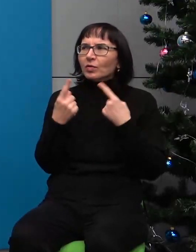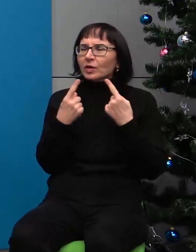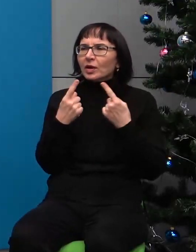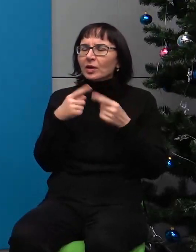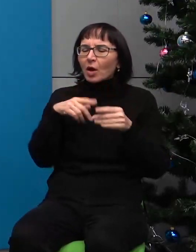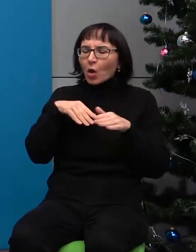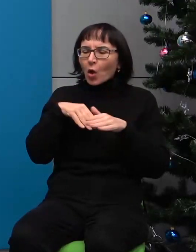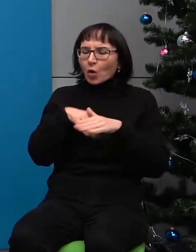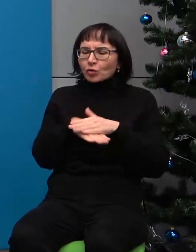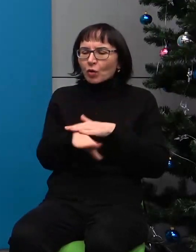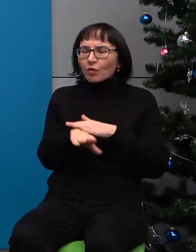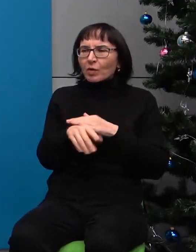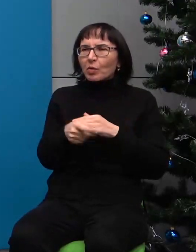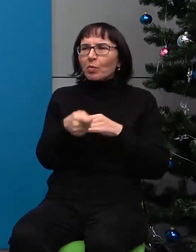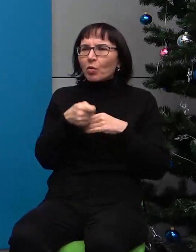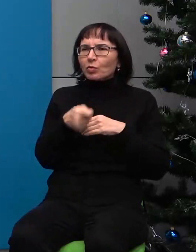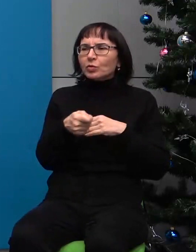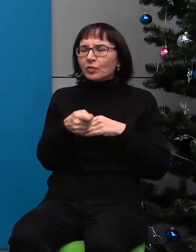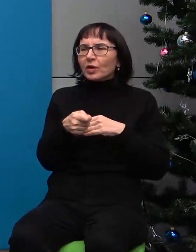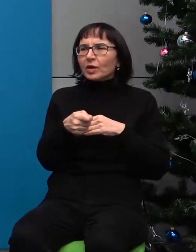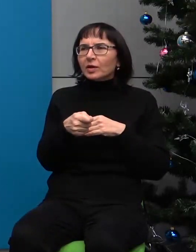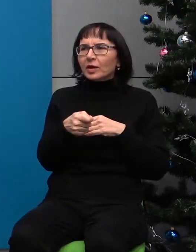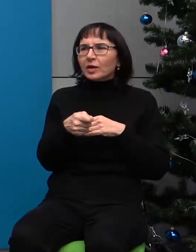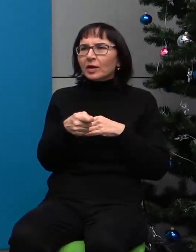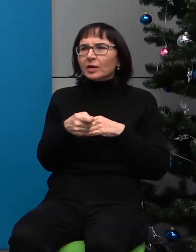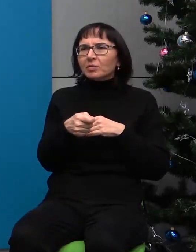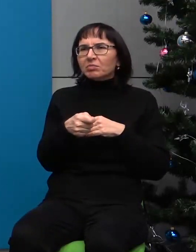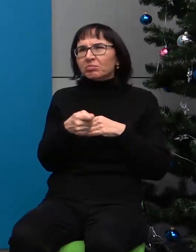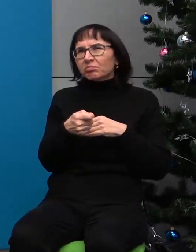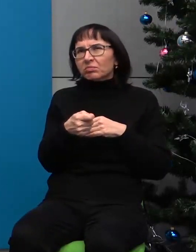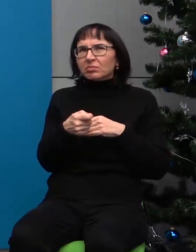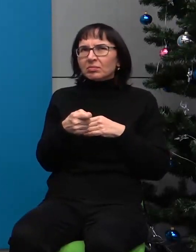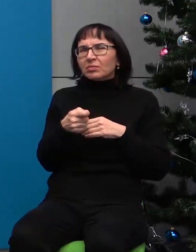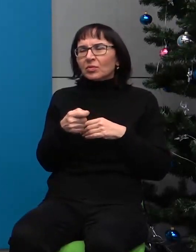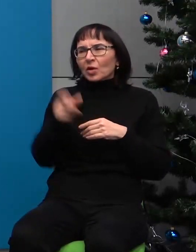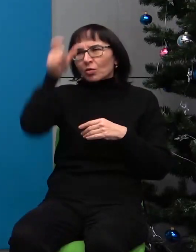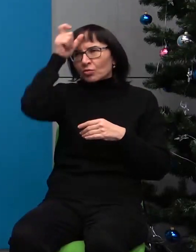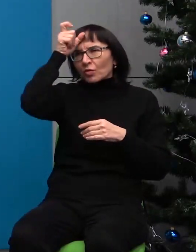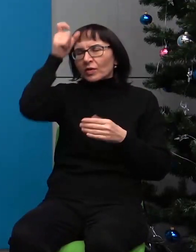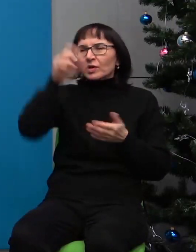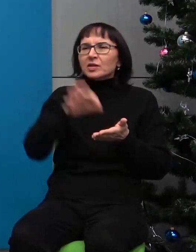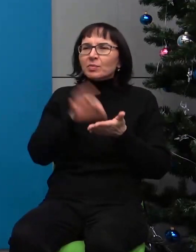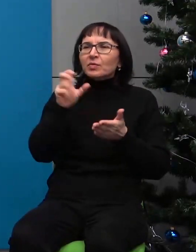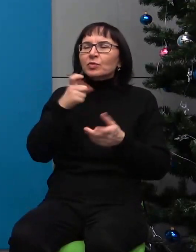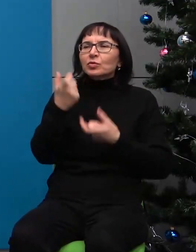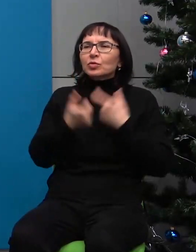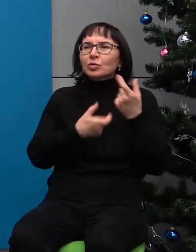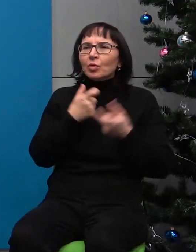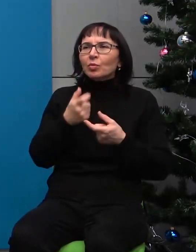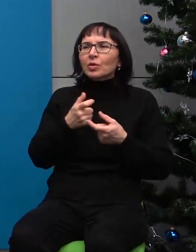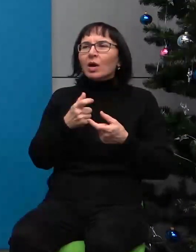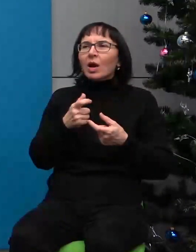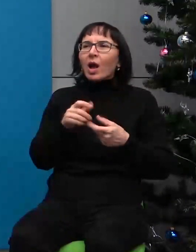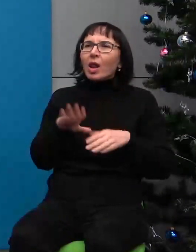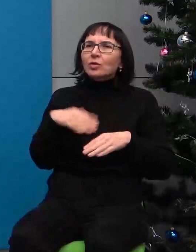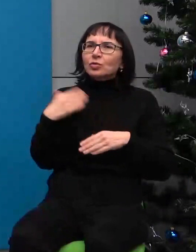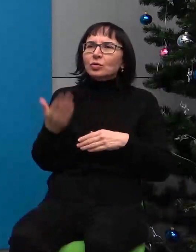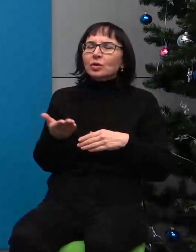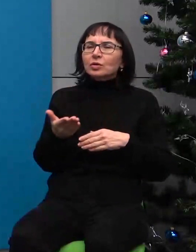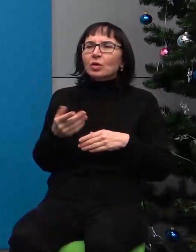że niby człowiek jest pewny tego, co robi, no przecież to robi. No ale z drugiej strony, no, oczywiście psycholog powie,